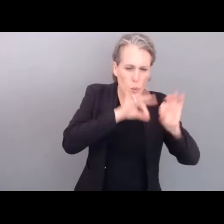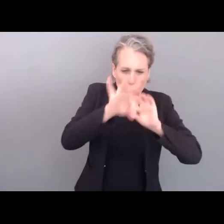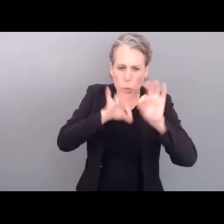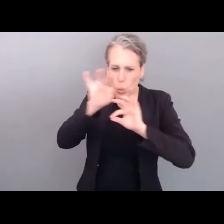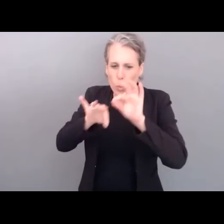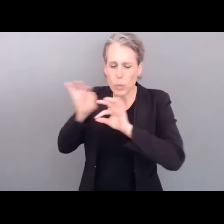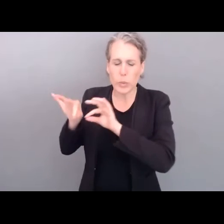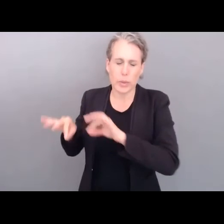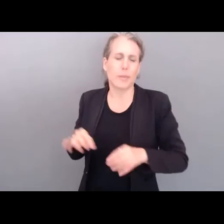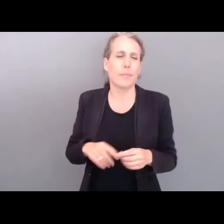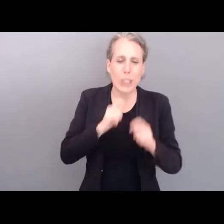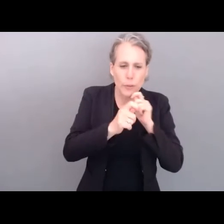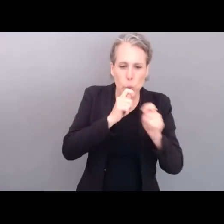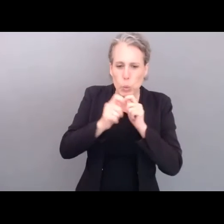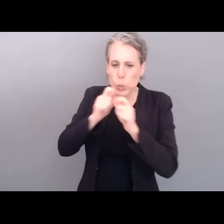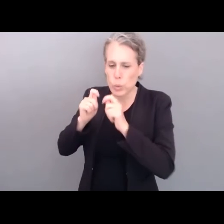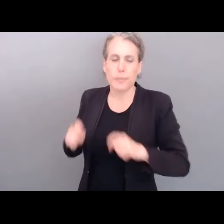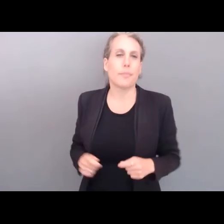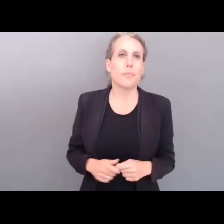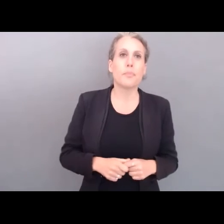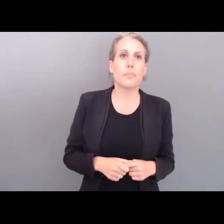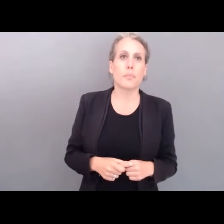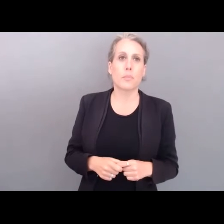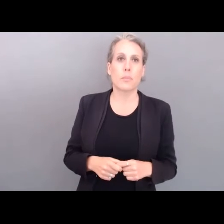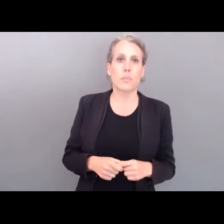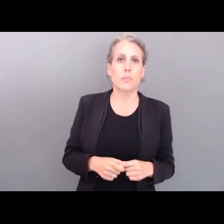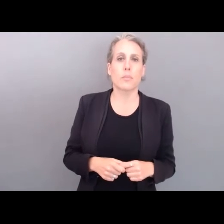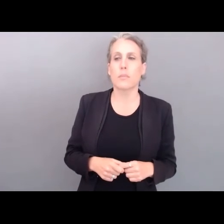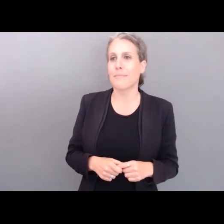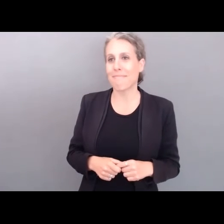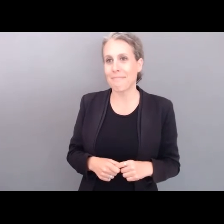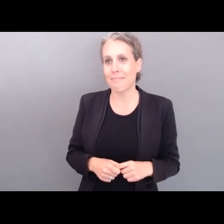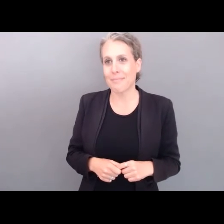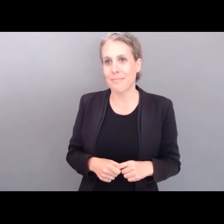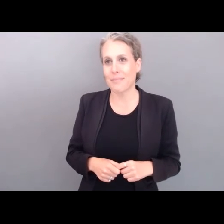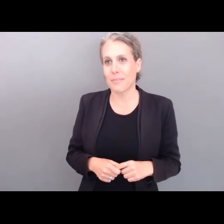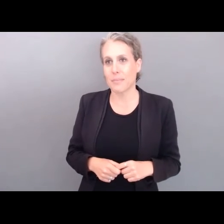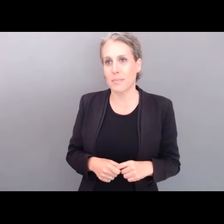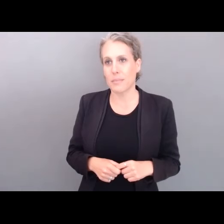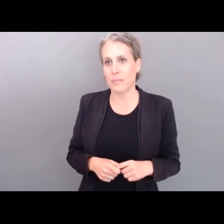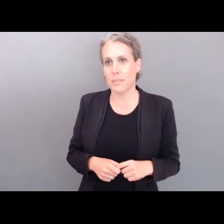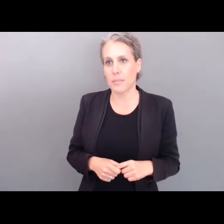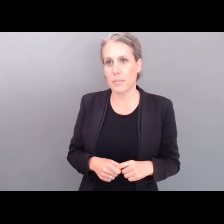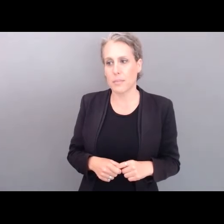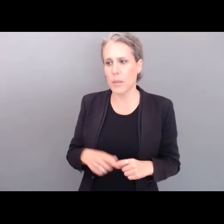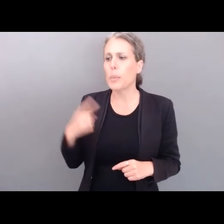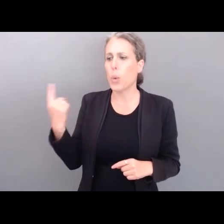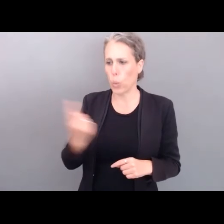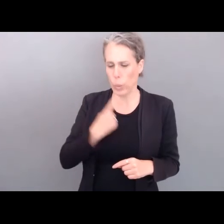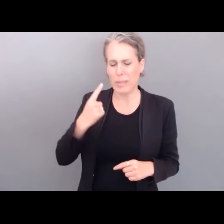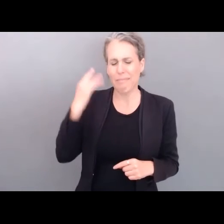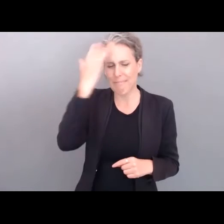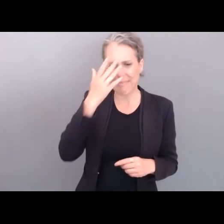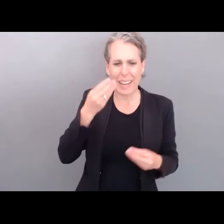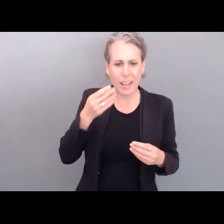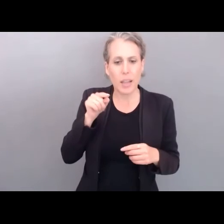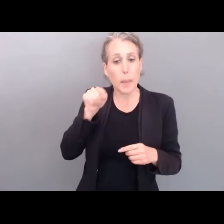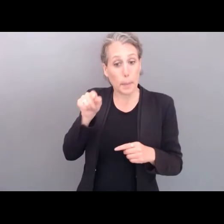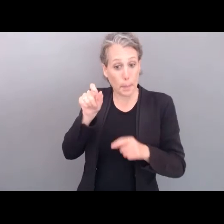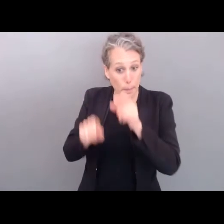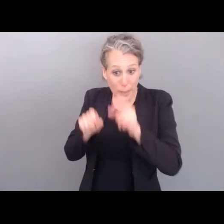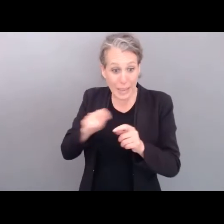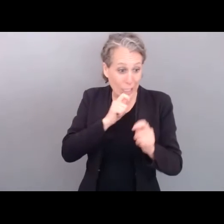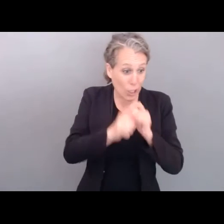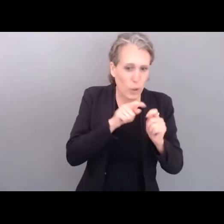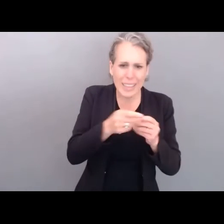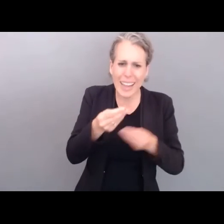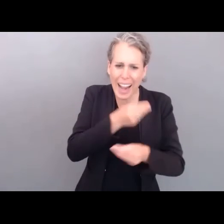Estas son las plataformas que hemos utilizado para opinar sobre la situación de la pandemia.